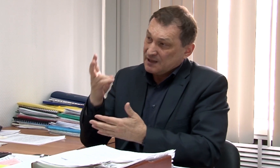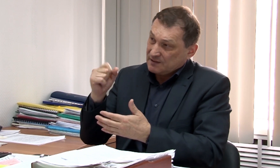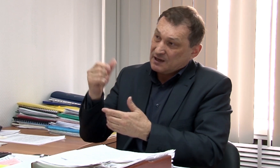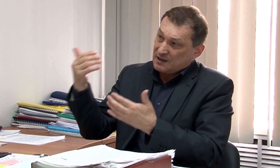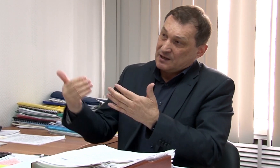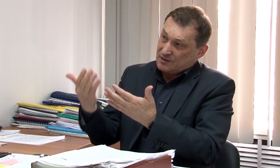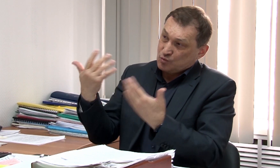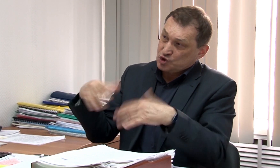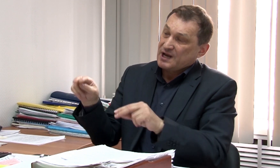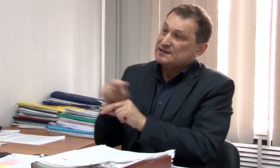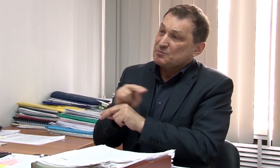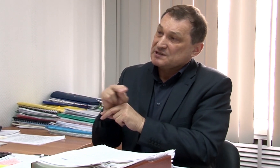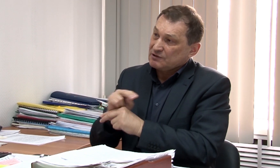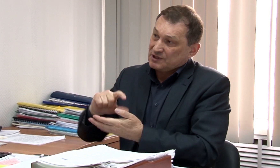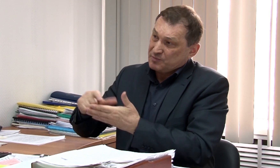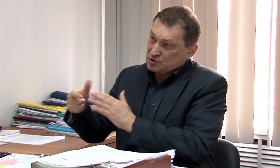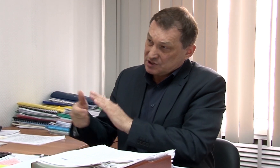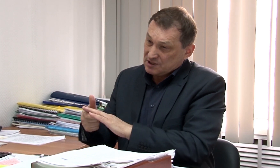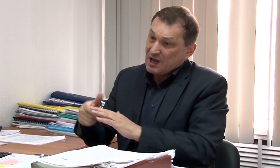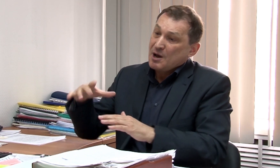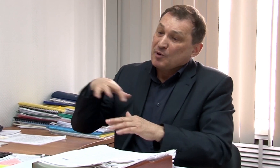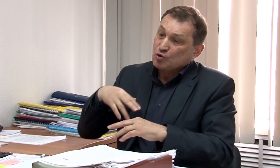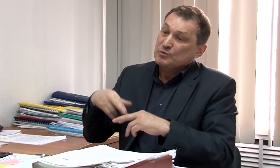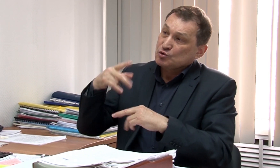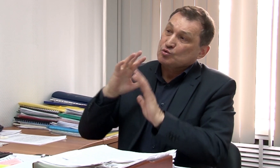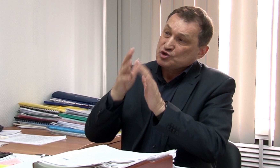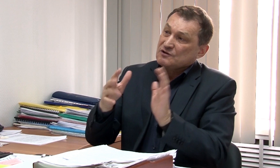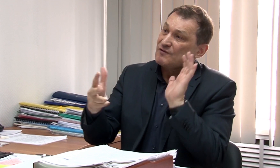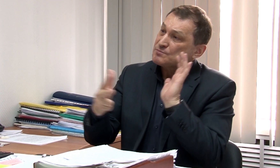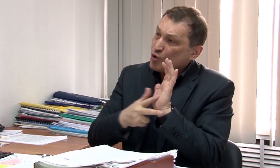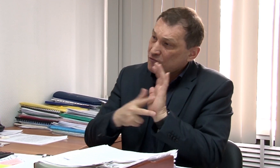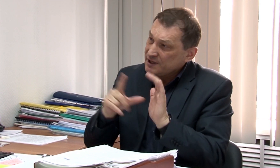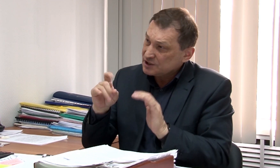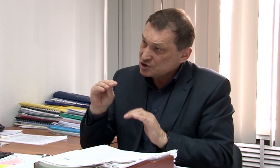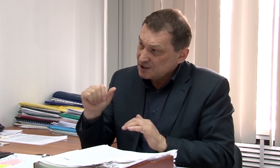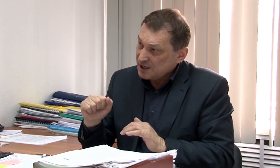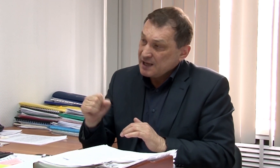в уже отремонтированные помещения. Следующим этажом будет восьмой.